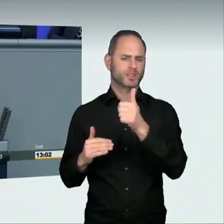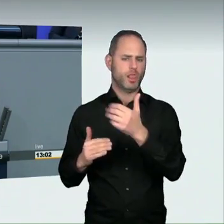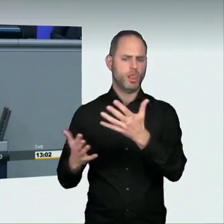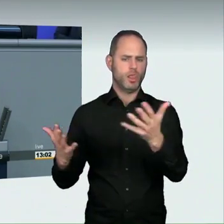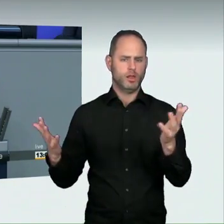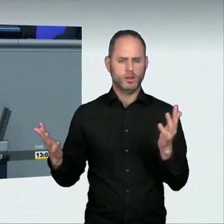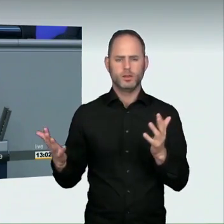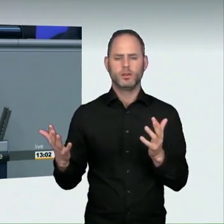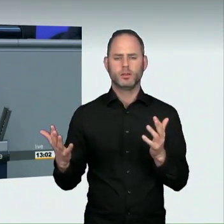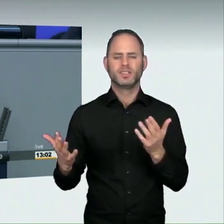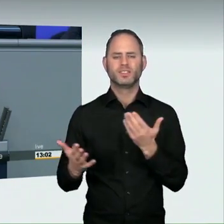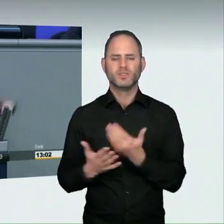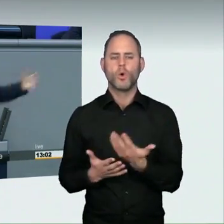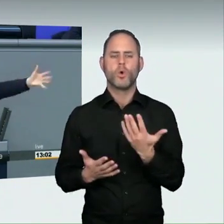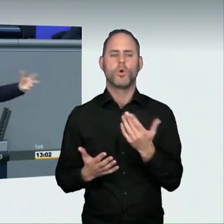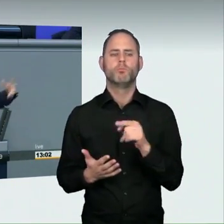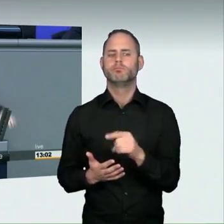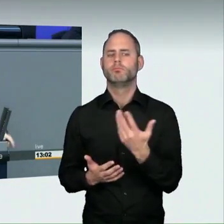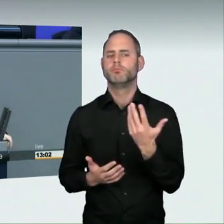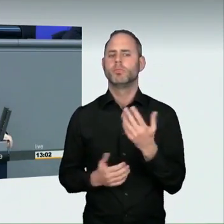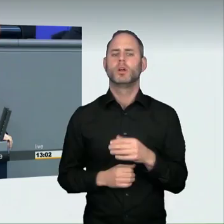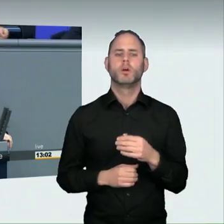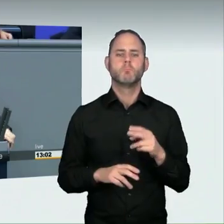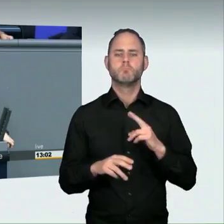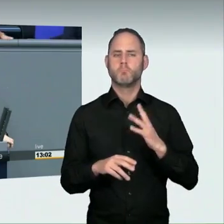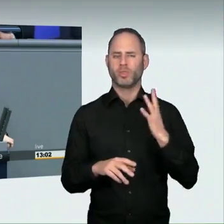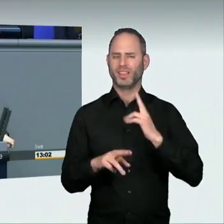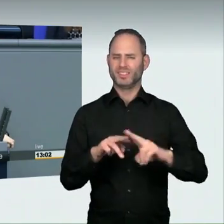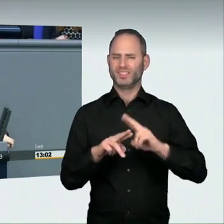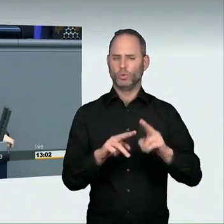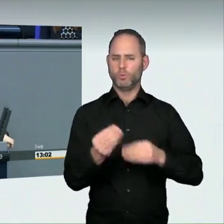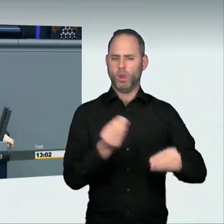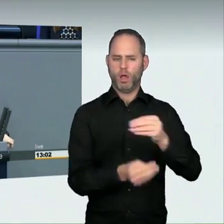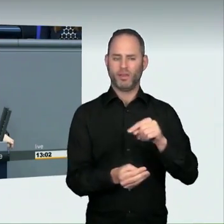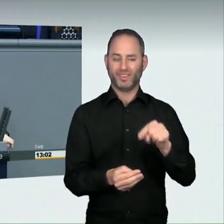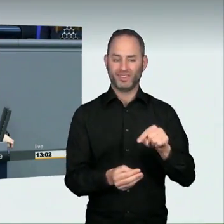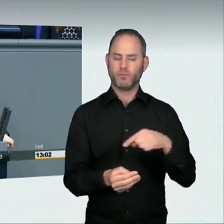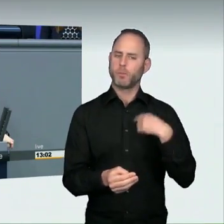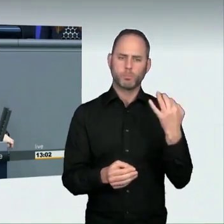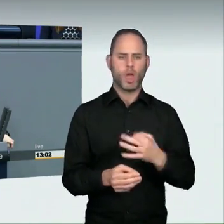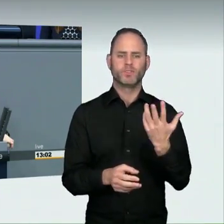Heute werden 11 Prozent der Kosten umgelegt, aber man zahlt